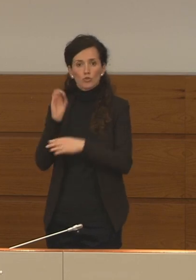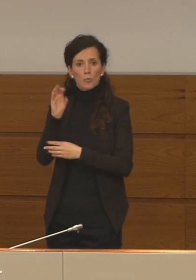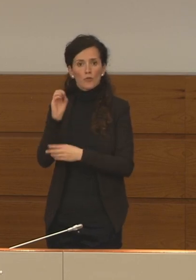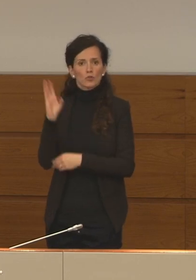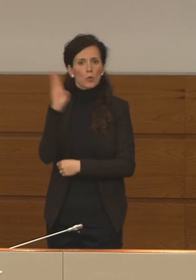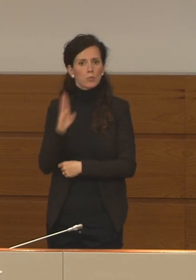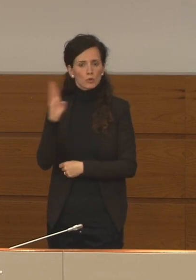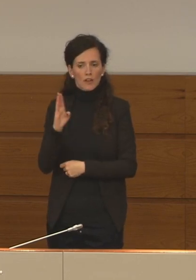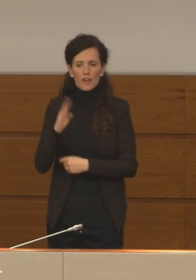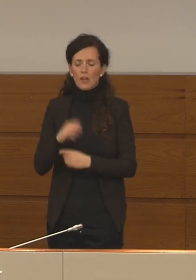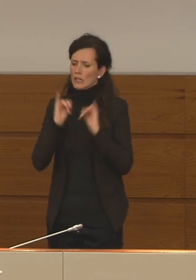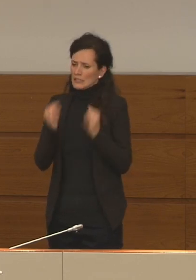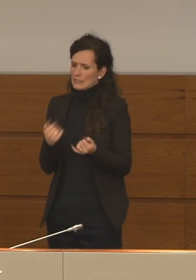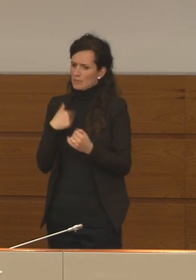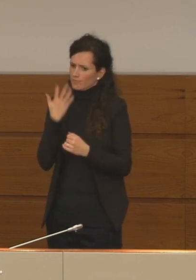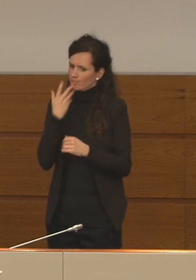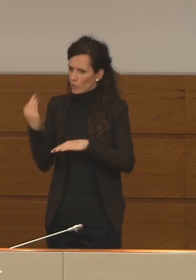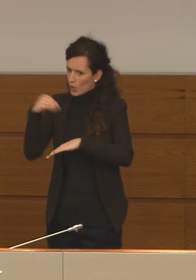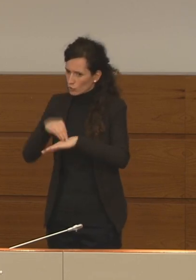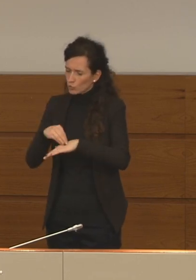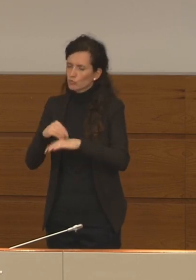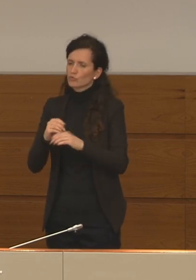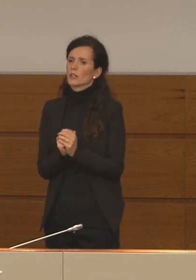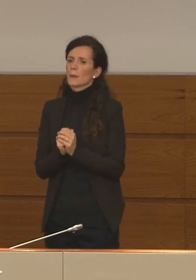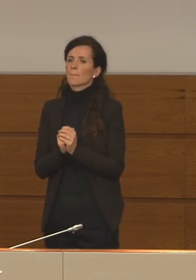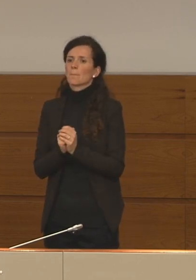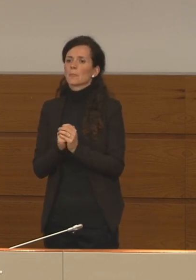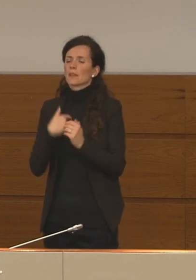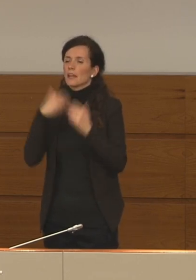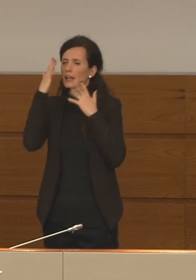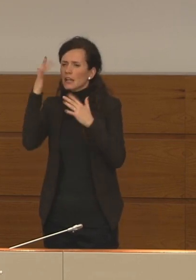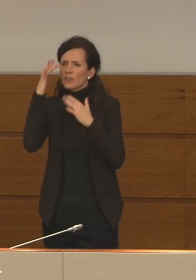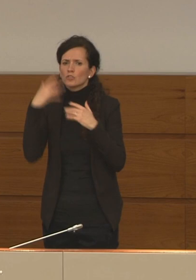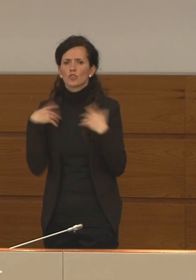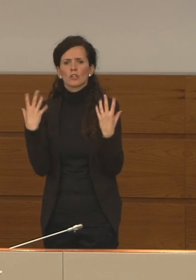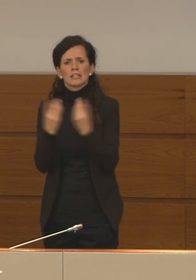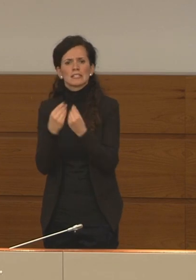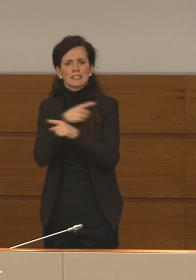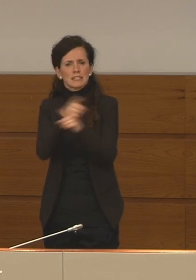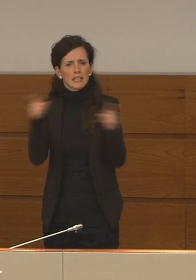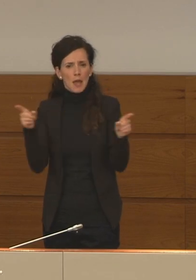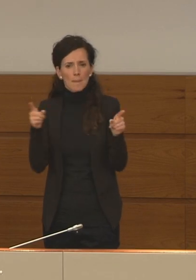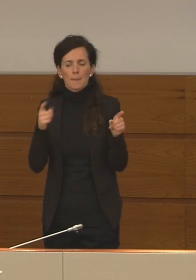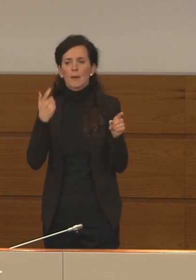È una riflessione che vorrei fare insieme a voi circa le modalità con cui rappresentiamo i dati